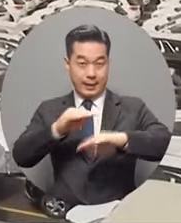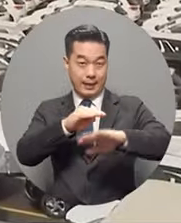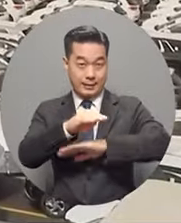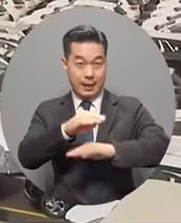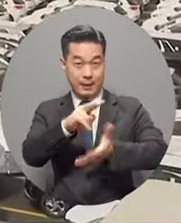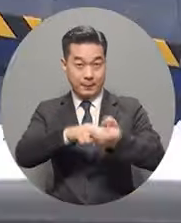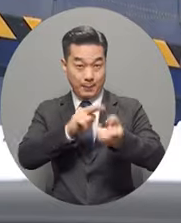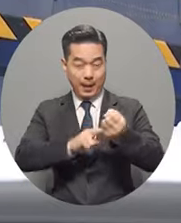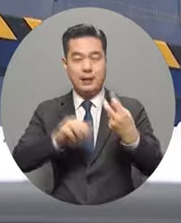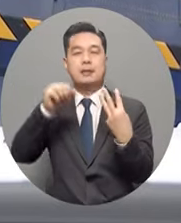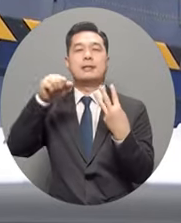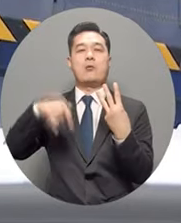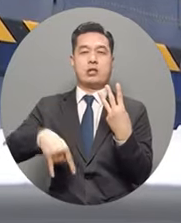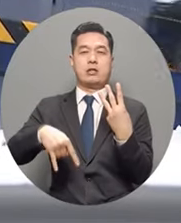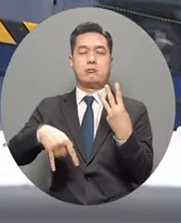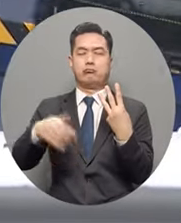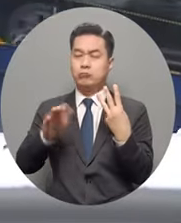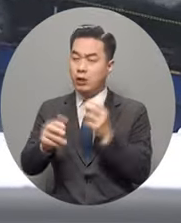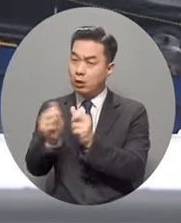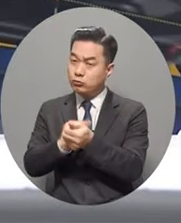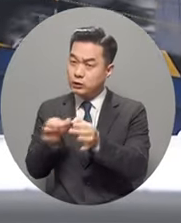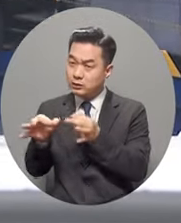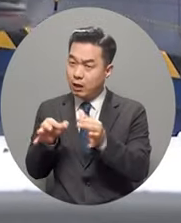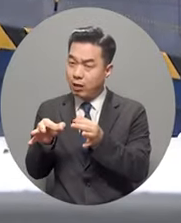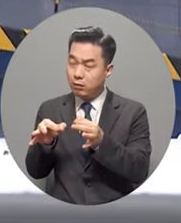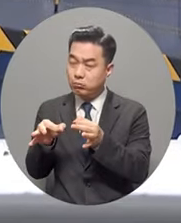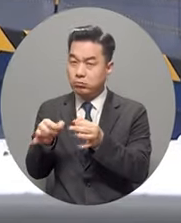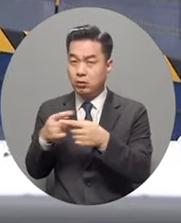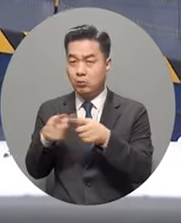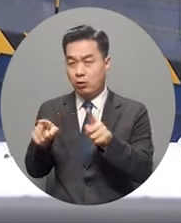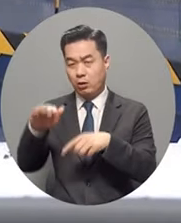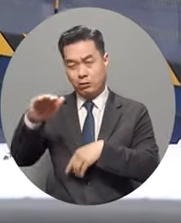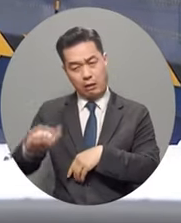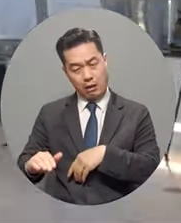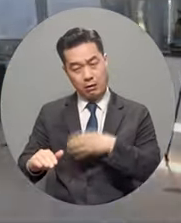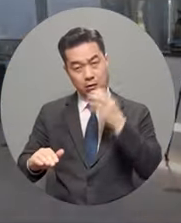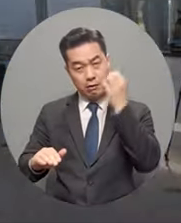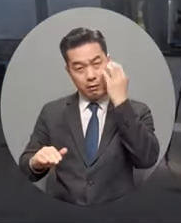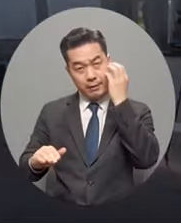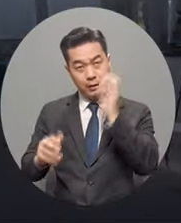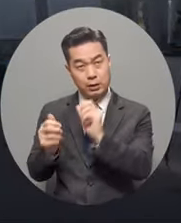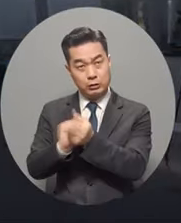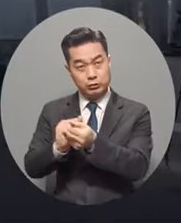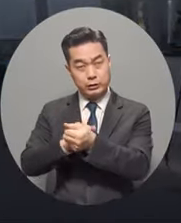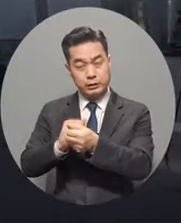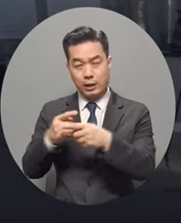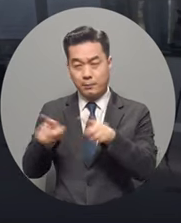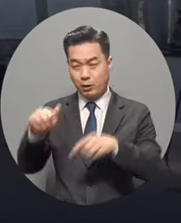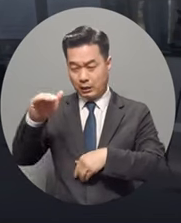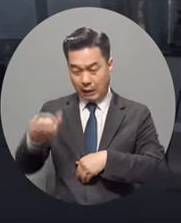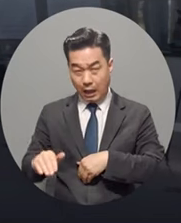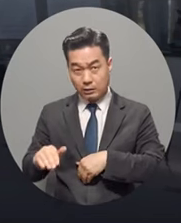2년 연속 글로벌 완성 차 3위를 기록했지만주식시장에서는 충분한 평가를 받지 못했습니다.